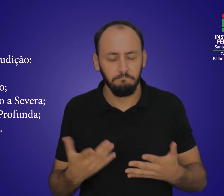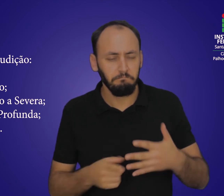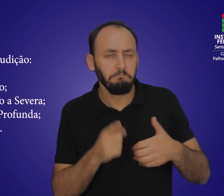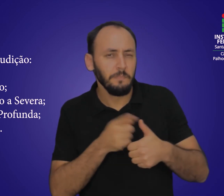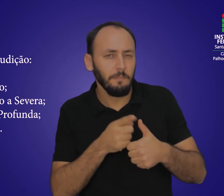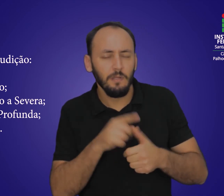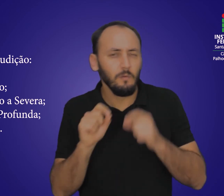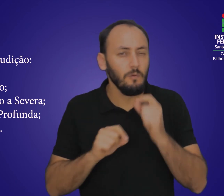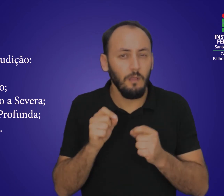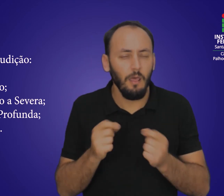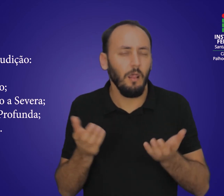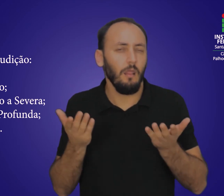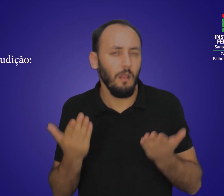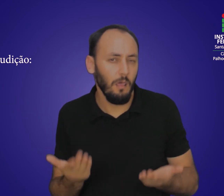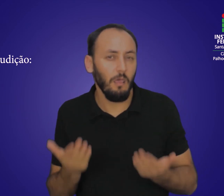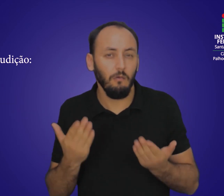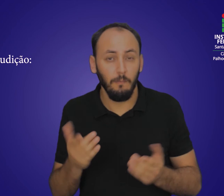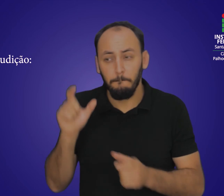Inicialmente vamos entender o nível de perda de audição leve.